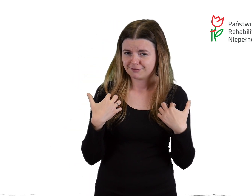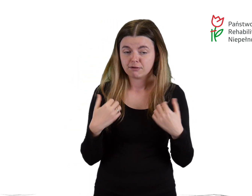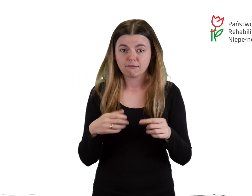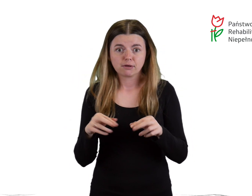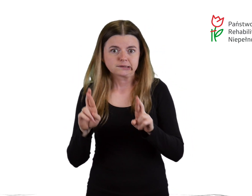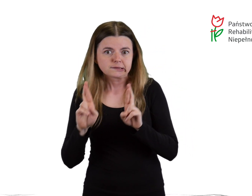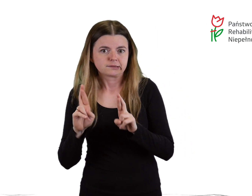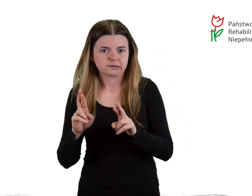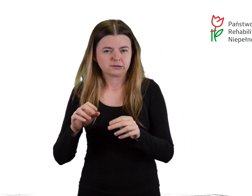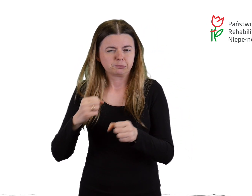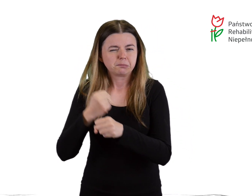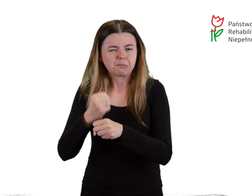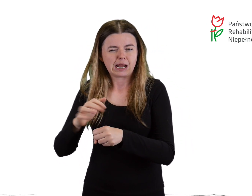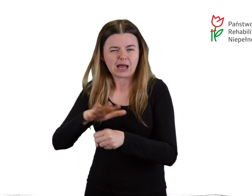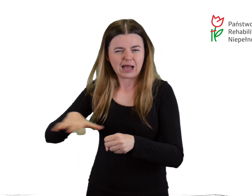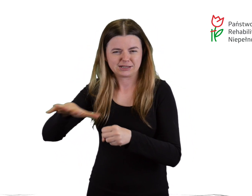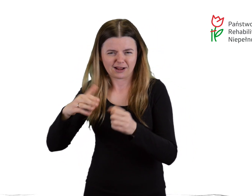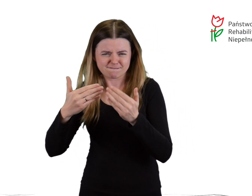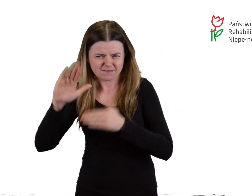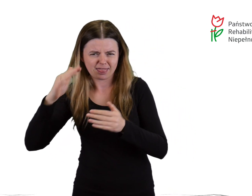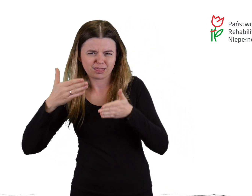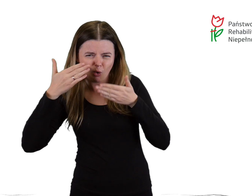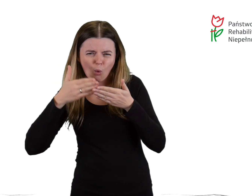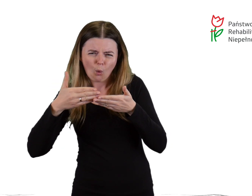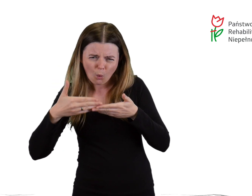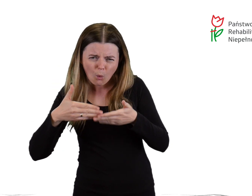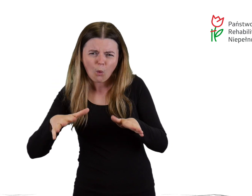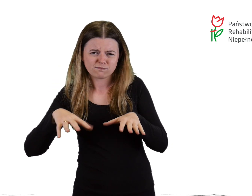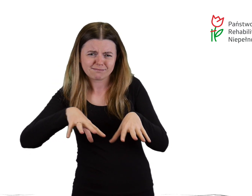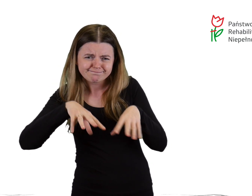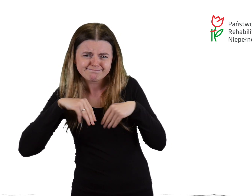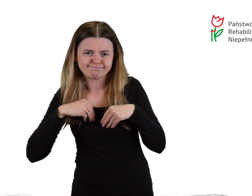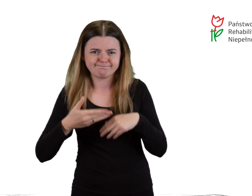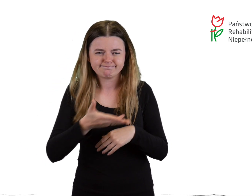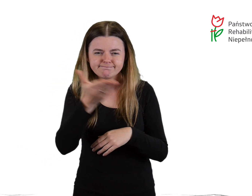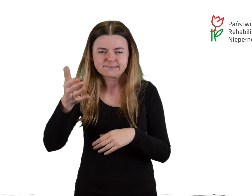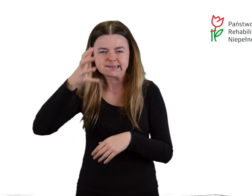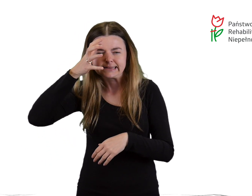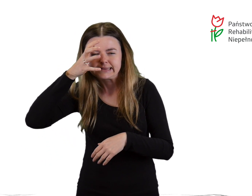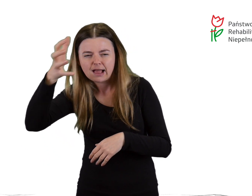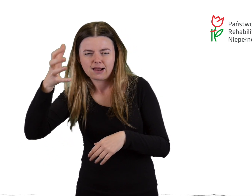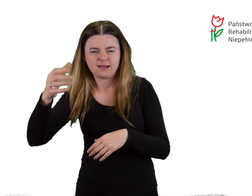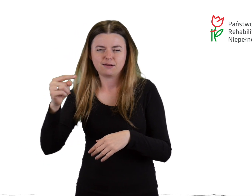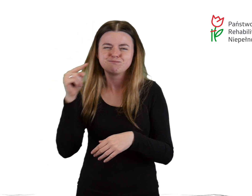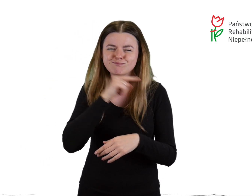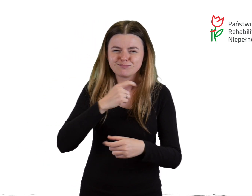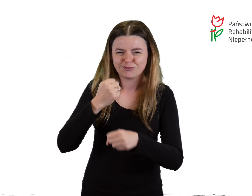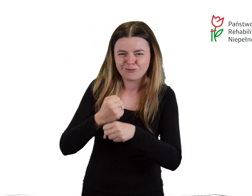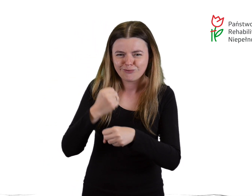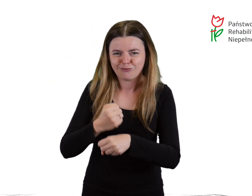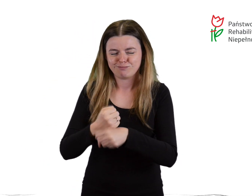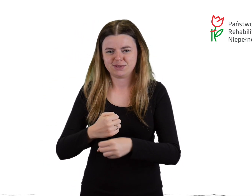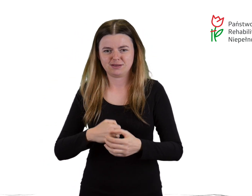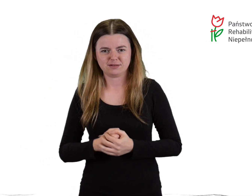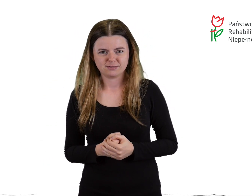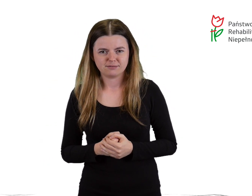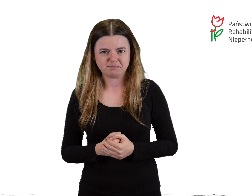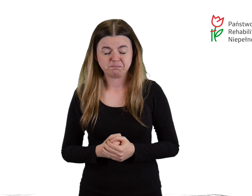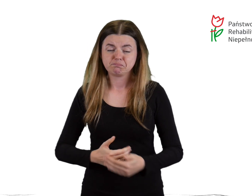a środowisko pracy będzie otwarte na Wasze talenty i umiejętności.